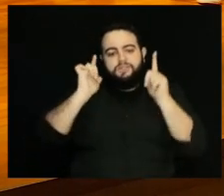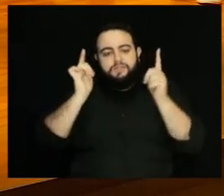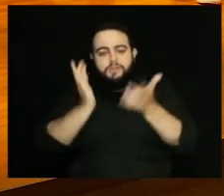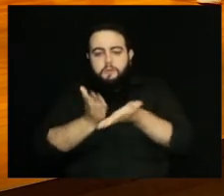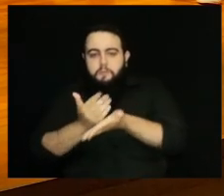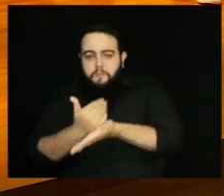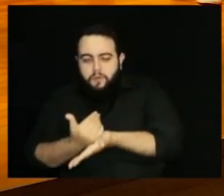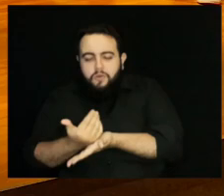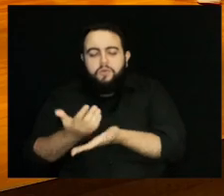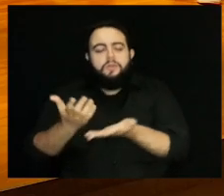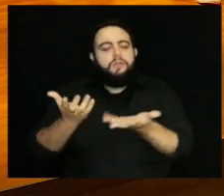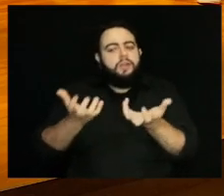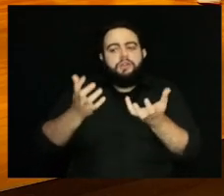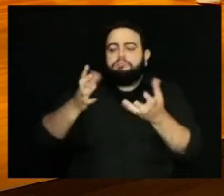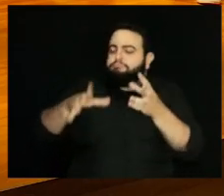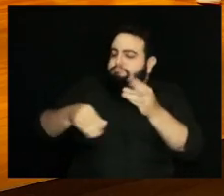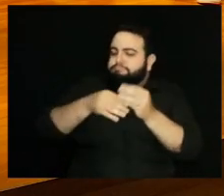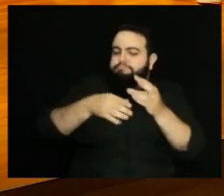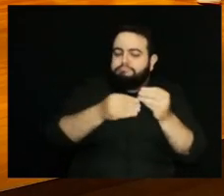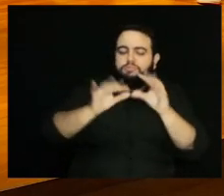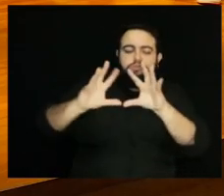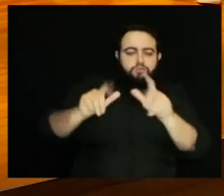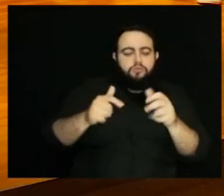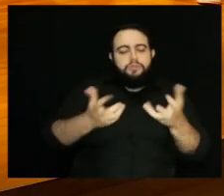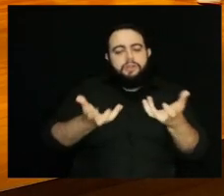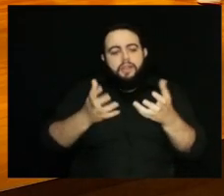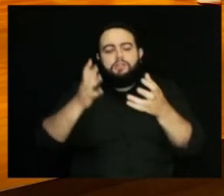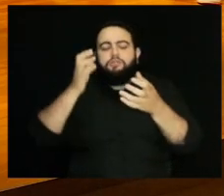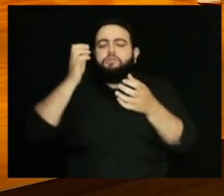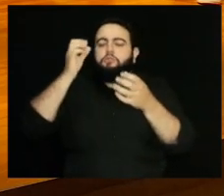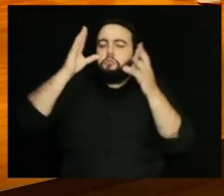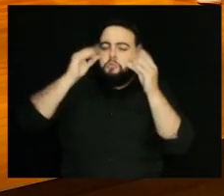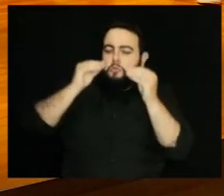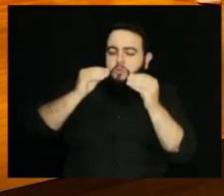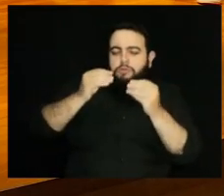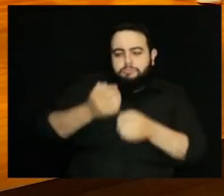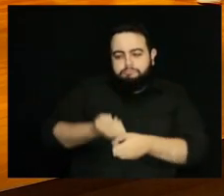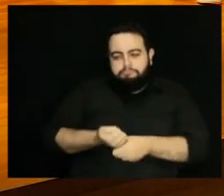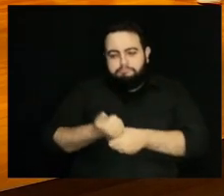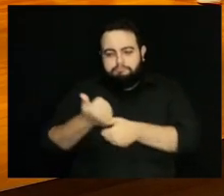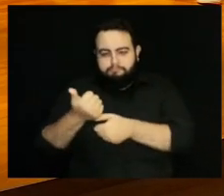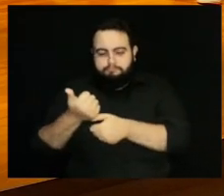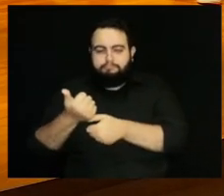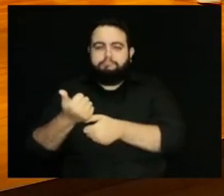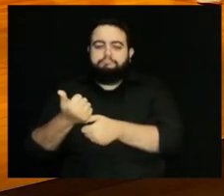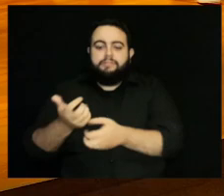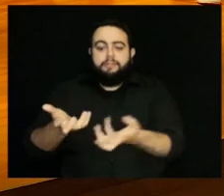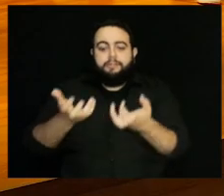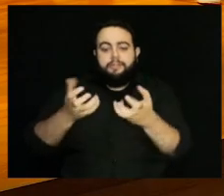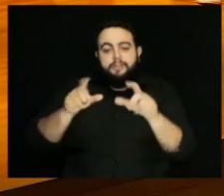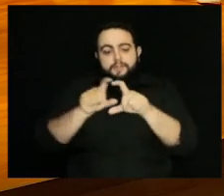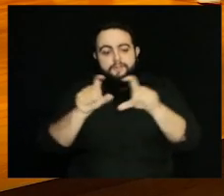querem tudo mais um pouco, eles querem noite de climão e champagne. Eles querem frases nos jornais